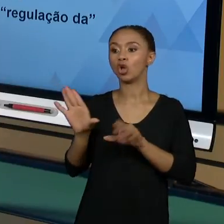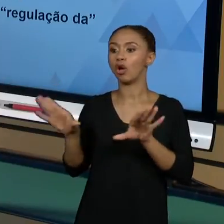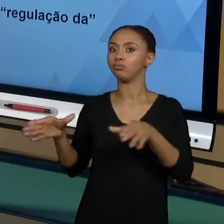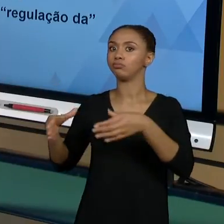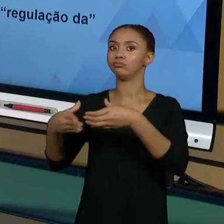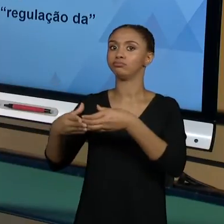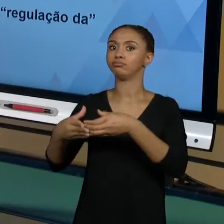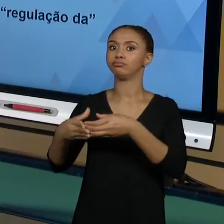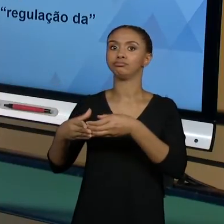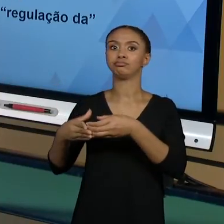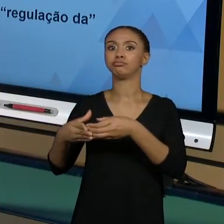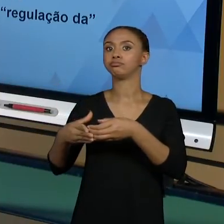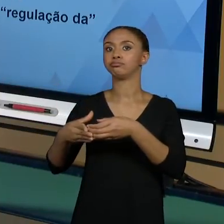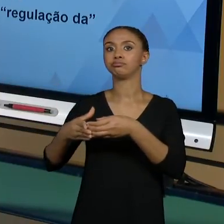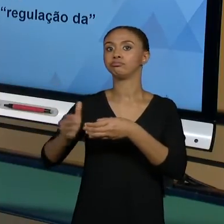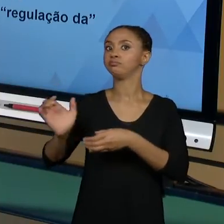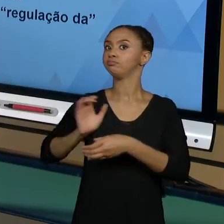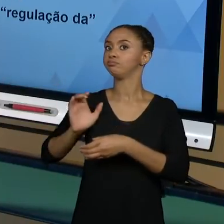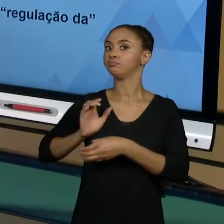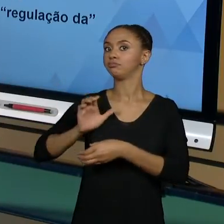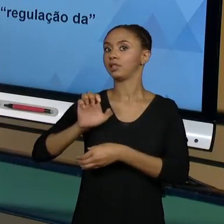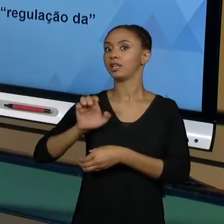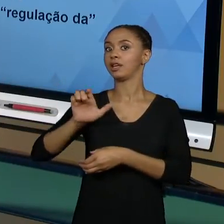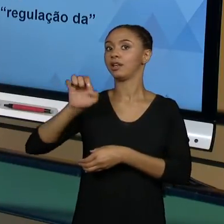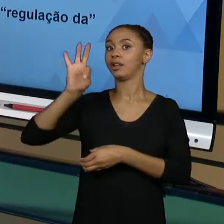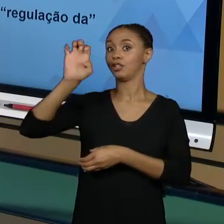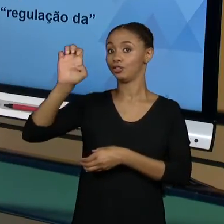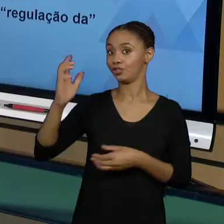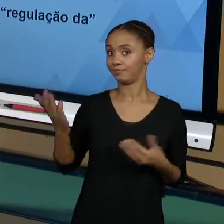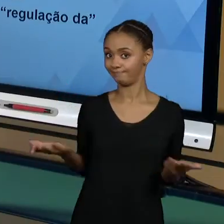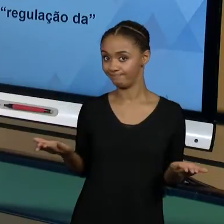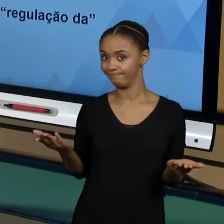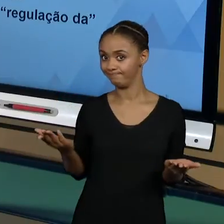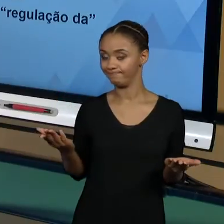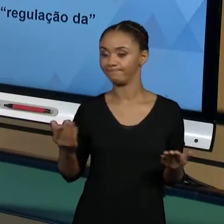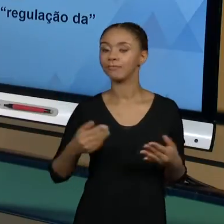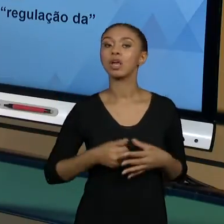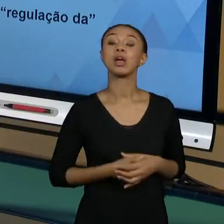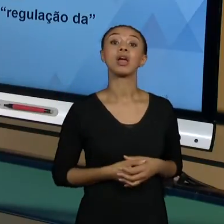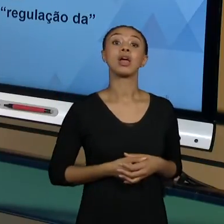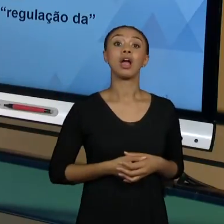NO CENTRO DE ESTUDOS CULTURAIS,